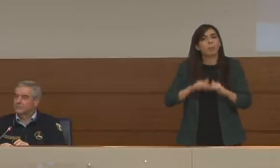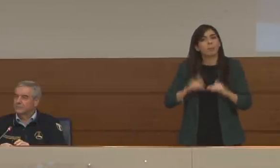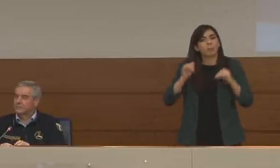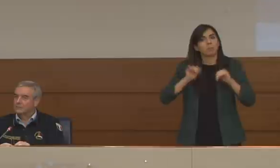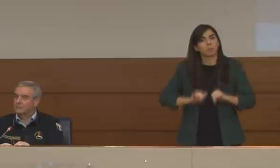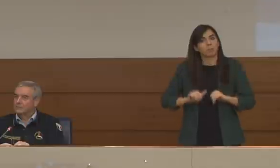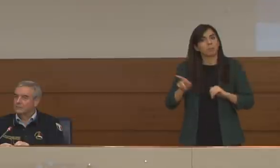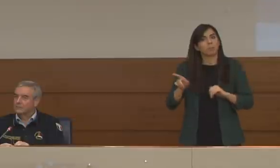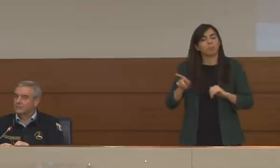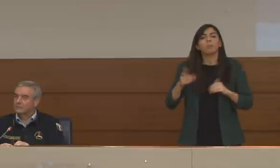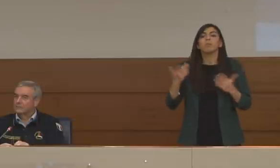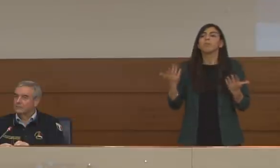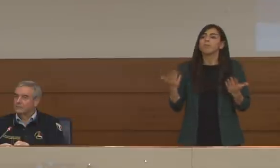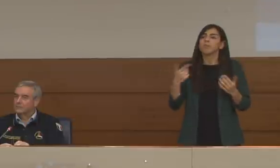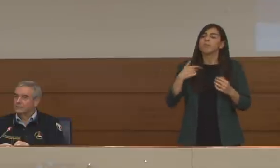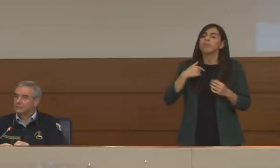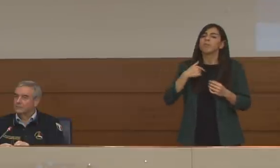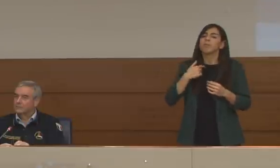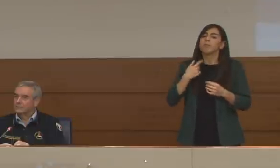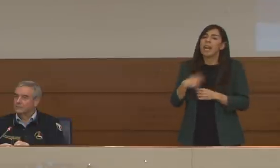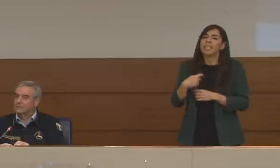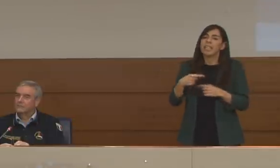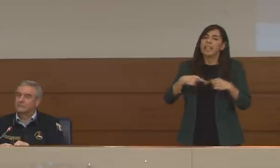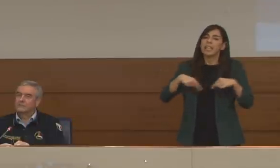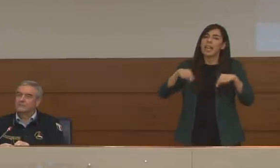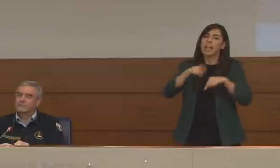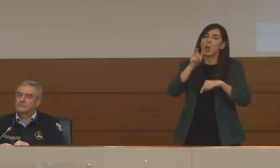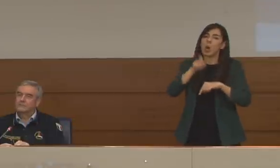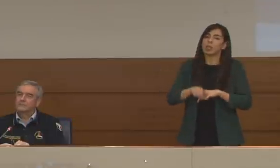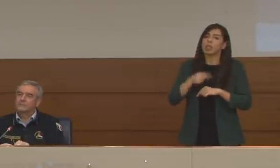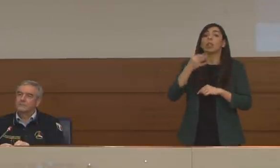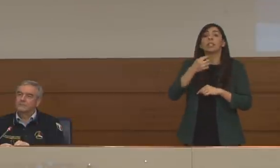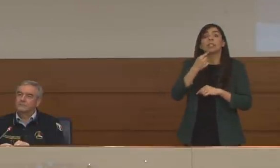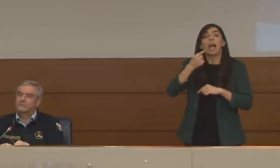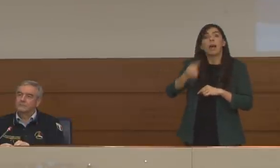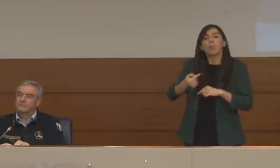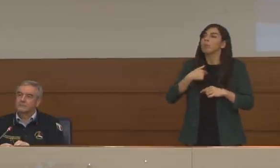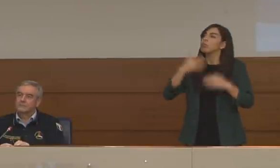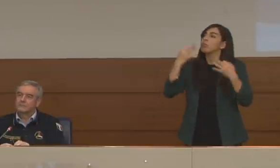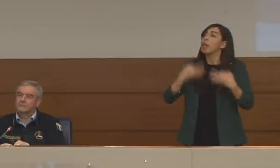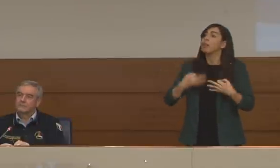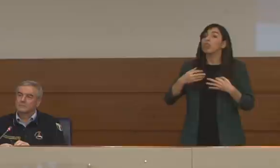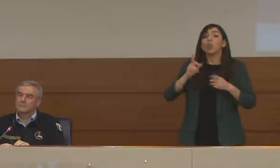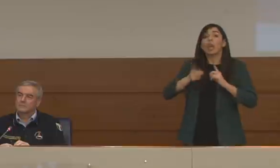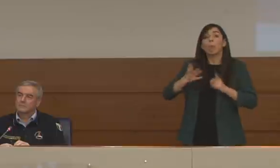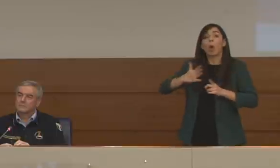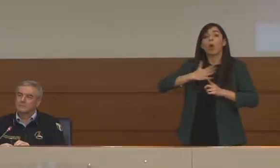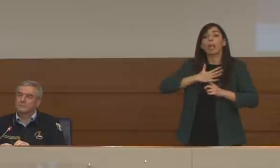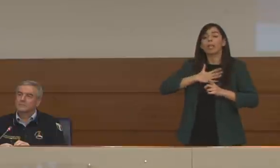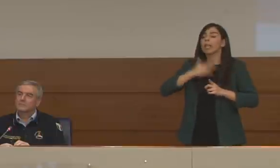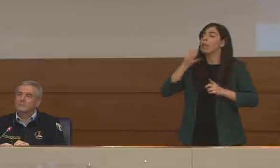detto che per la sua decisione politica terrà conto delle raccomandazioni, delle